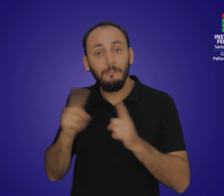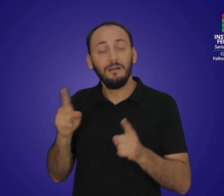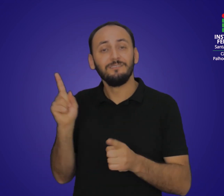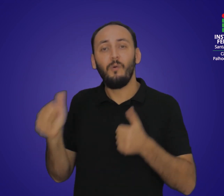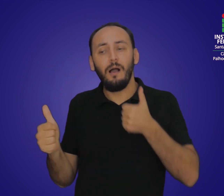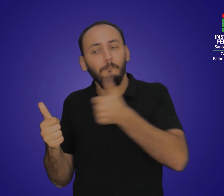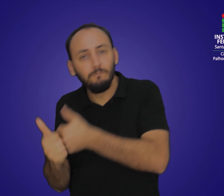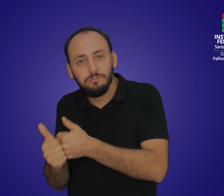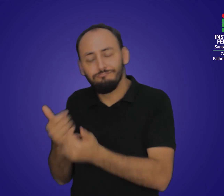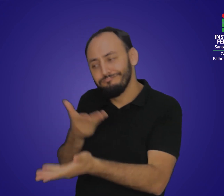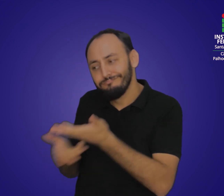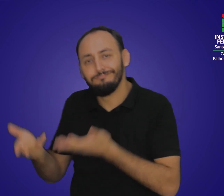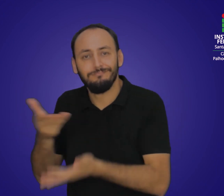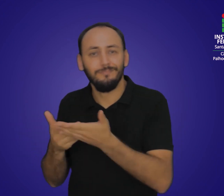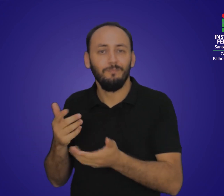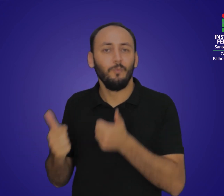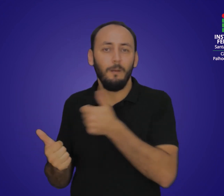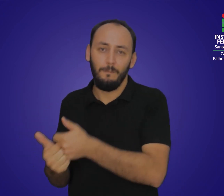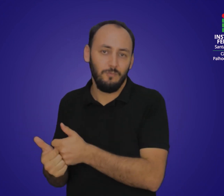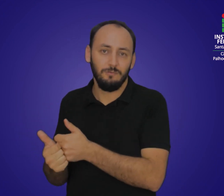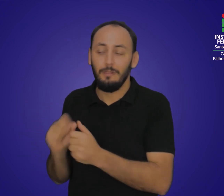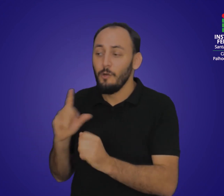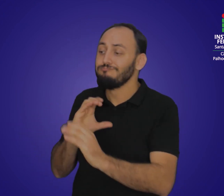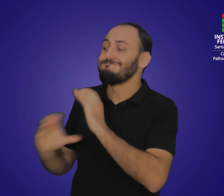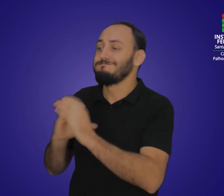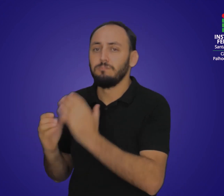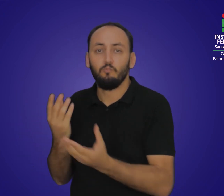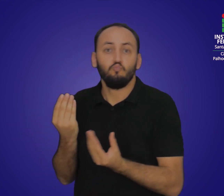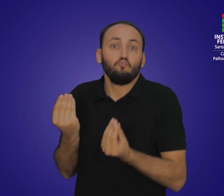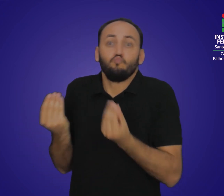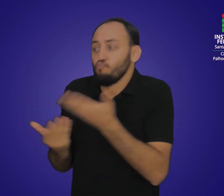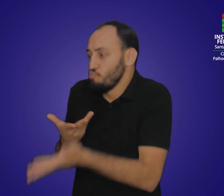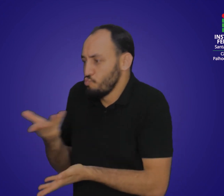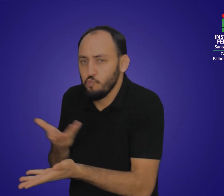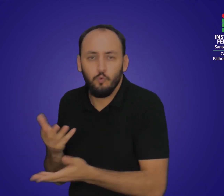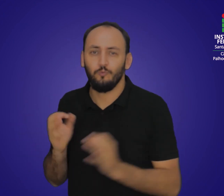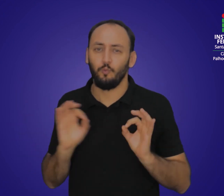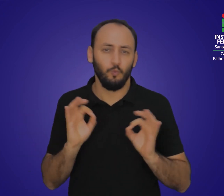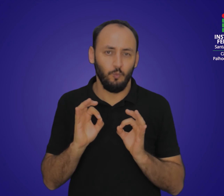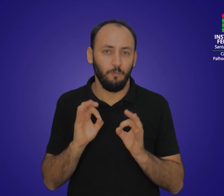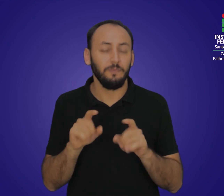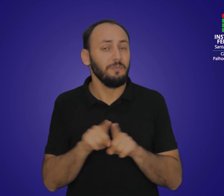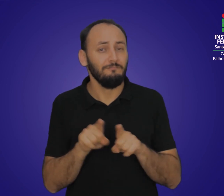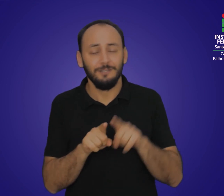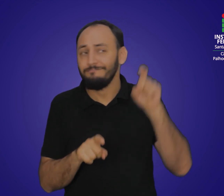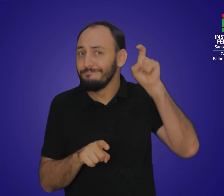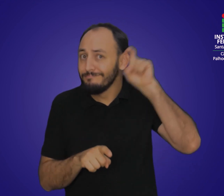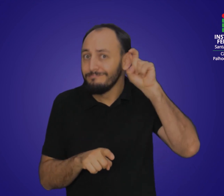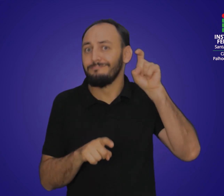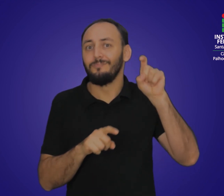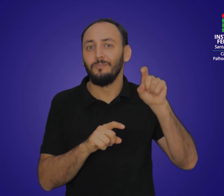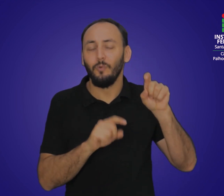Esse surdo não consegue acompanhar bem a comunicação familiar, mesmo com o uso de aparelho auditivo.